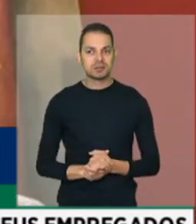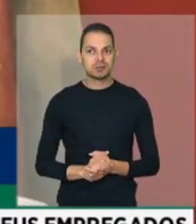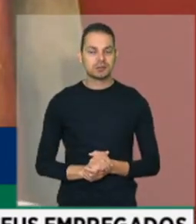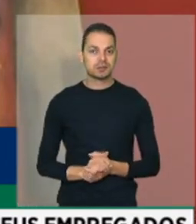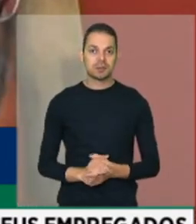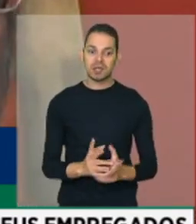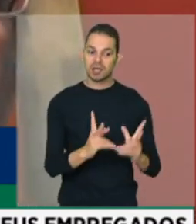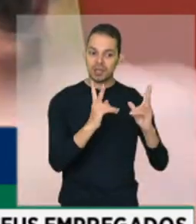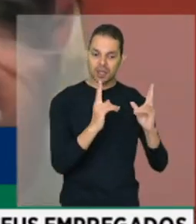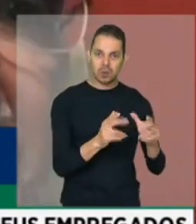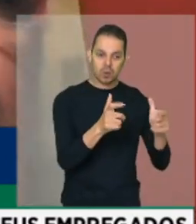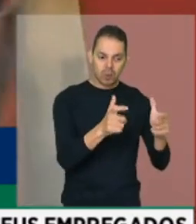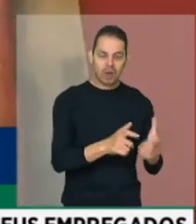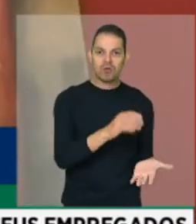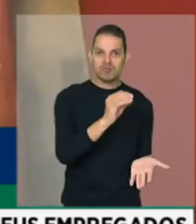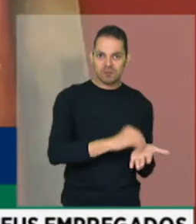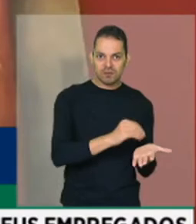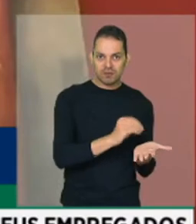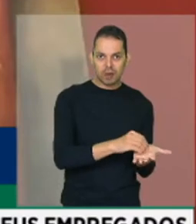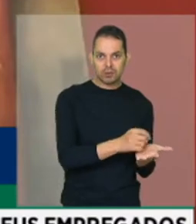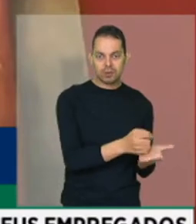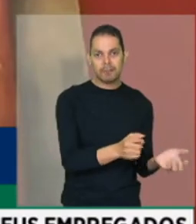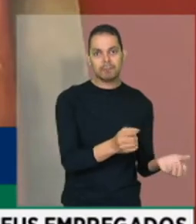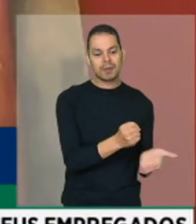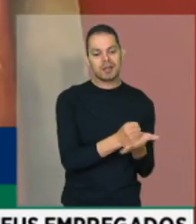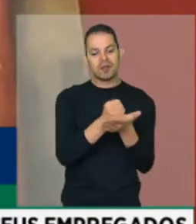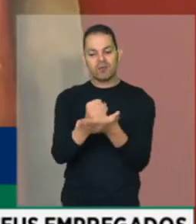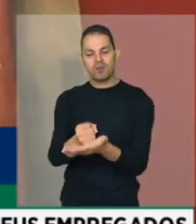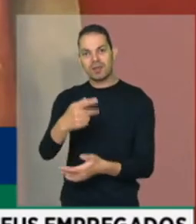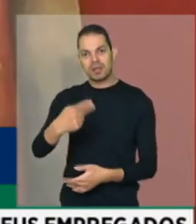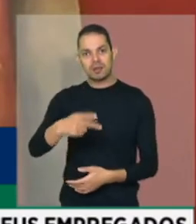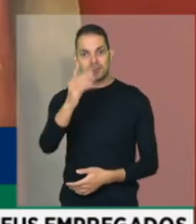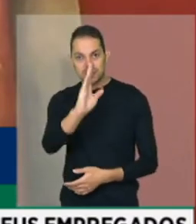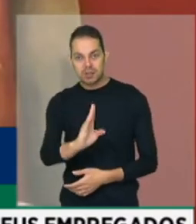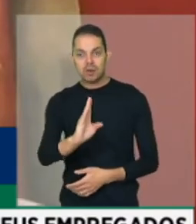COMPRAR NO MESMO LUGAR ONDE FALTA PARA FORNECER PARA O BRASIL HOJE. O BRASIL PRECISA DE 350 MILHÕES DE DOSES DE